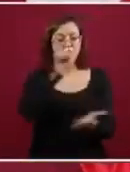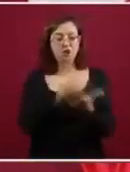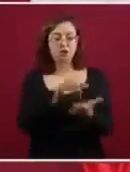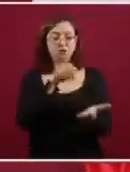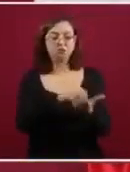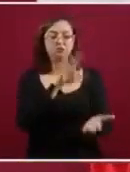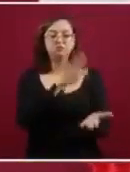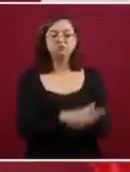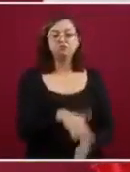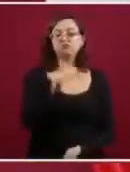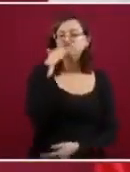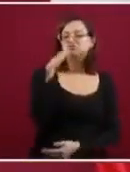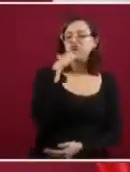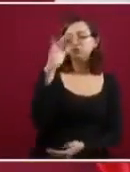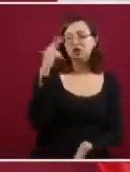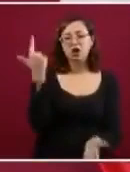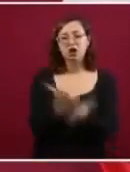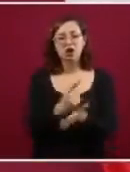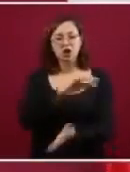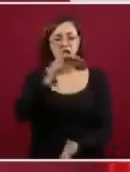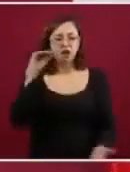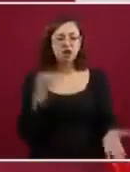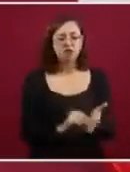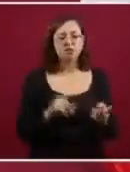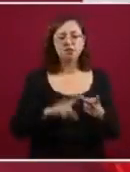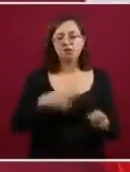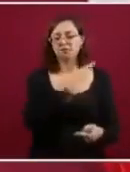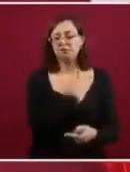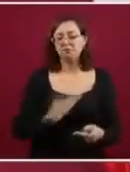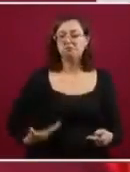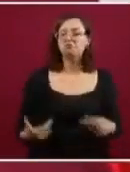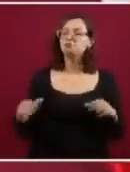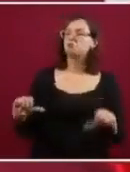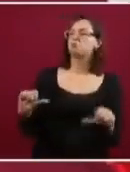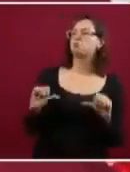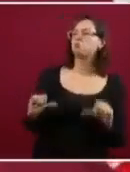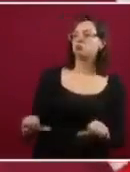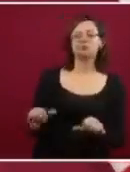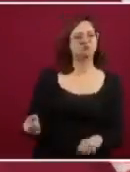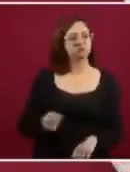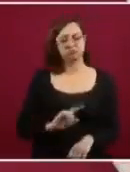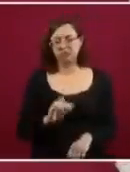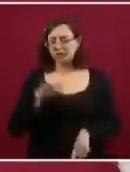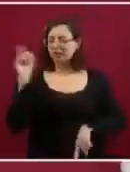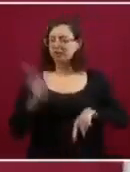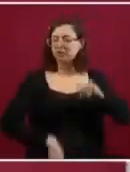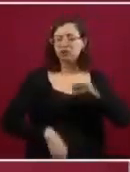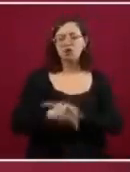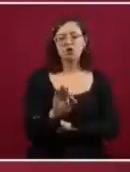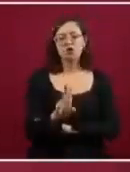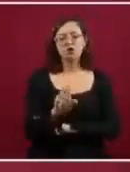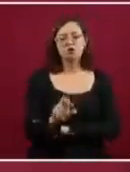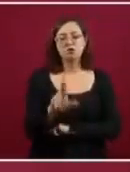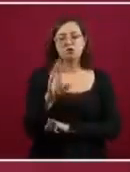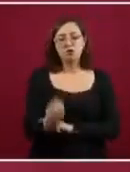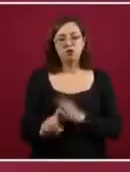en que ya no haya fueros para el presidente, en que haya consulta popular, ciudadana, en